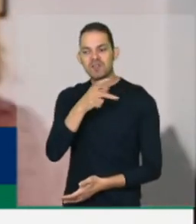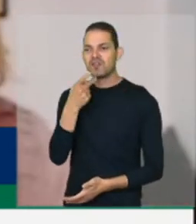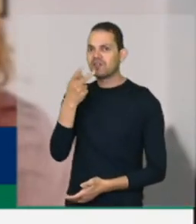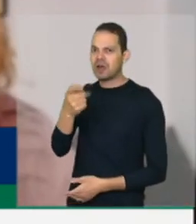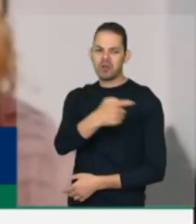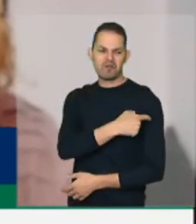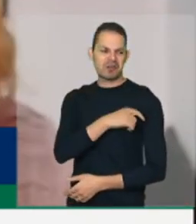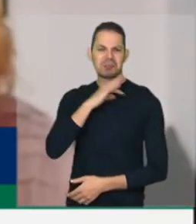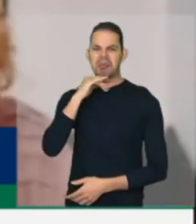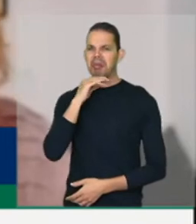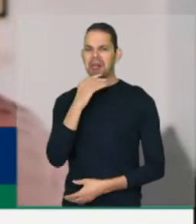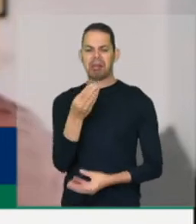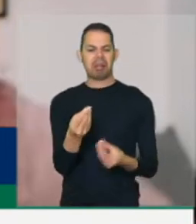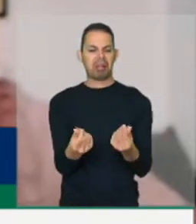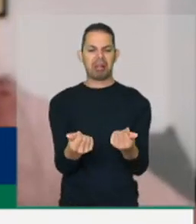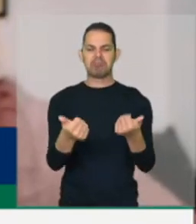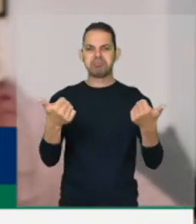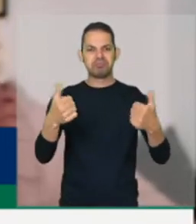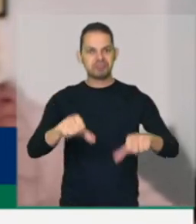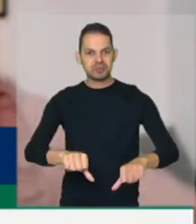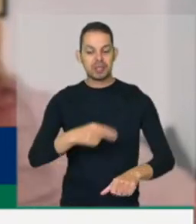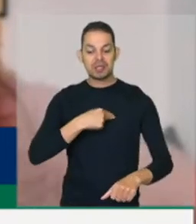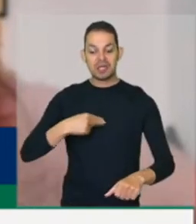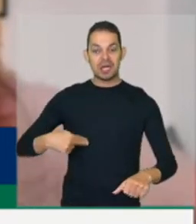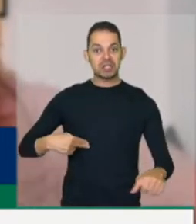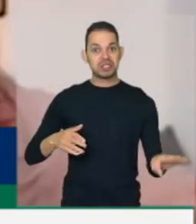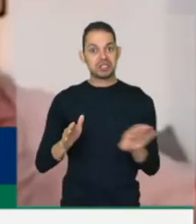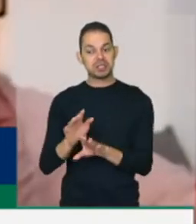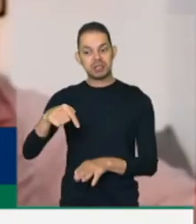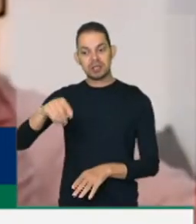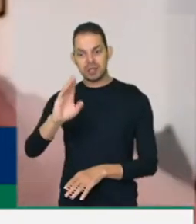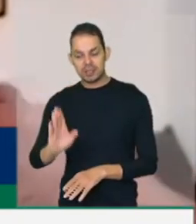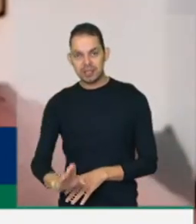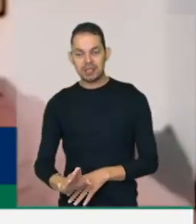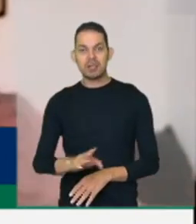QUE VEIO DA CHINA E QUE SE NÃO FOSSE O BUTANTAN TER UM ESCRITÓRIO EM XANGAI NÃO TERÍAMOS NEM AS IFA SAQUI